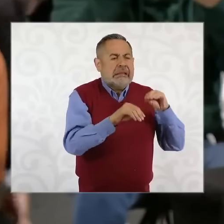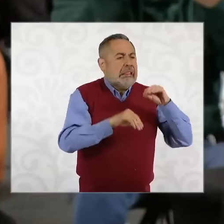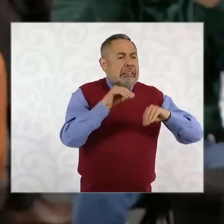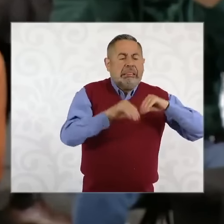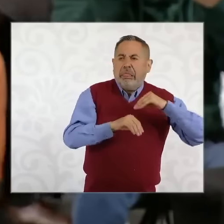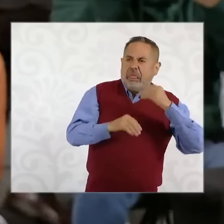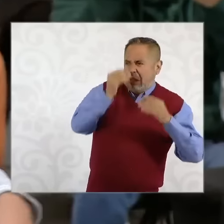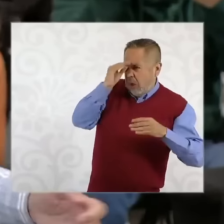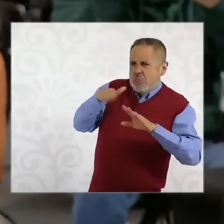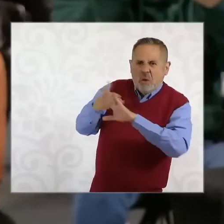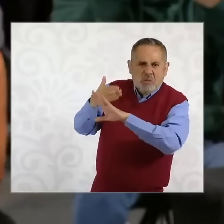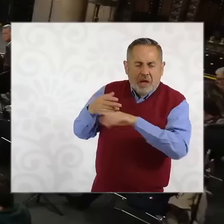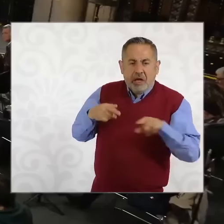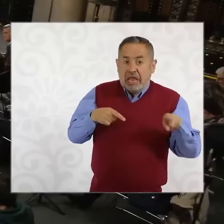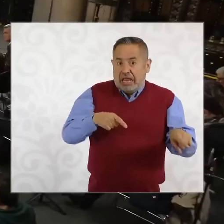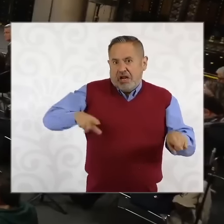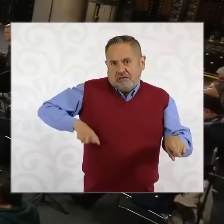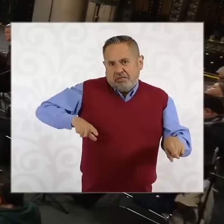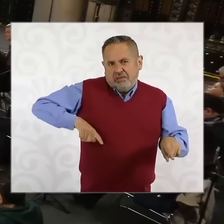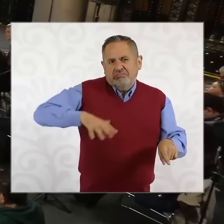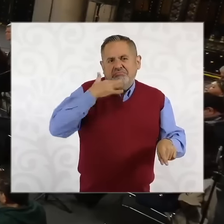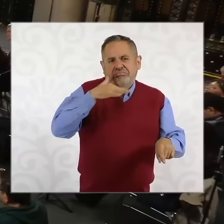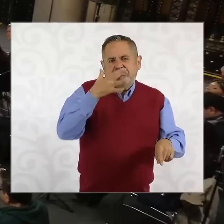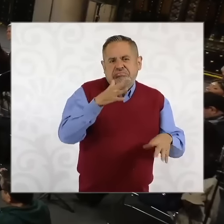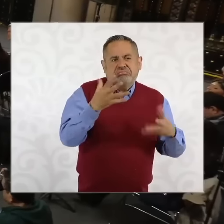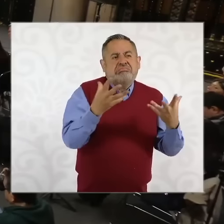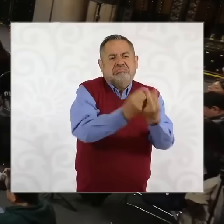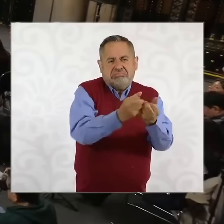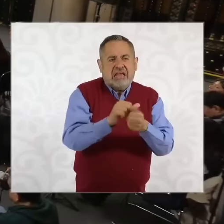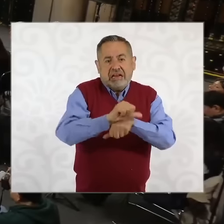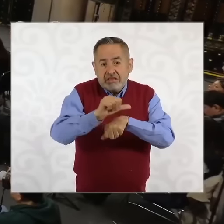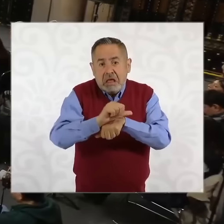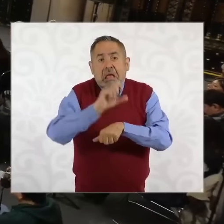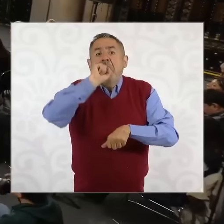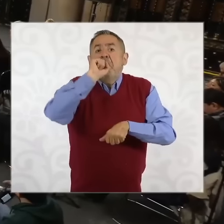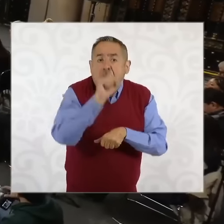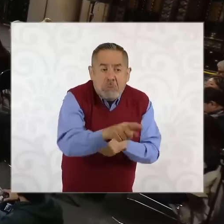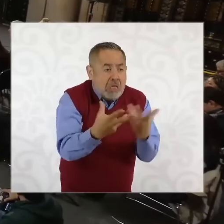de Argentina, pues también es uno de los aliados de Ricardo Salinas Pliego y promotores también de